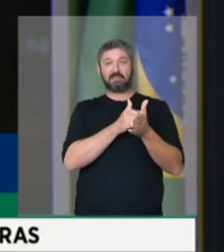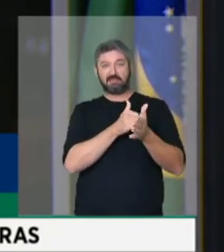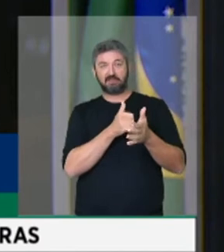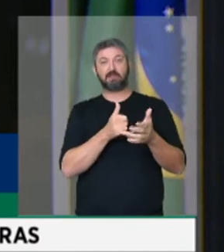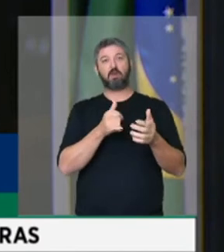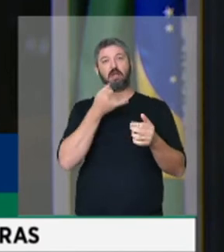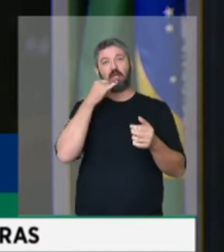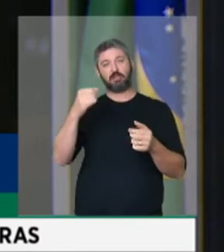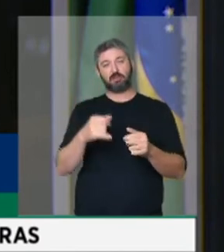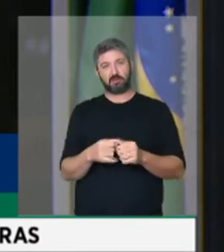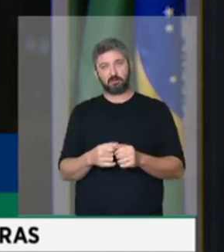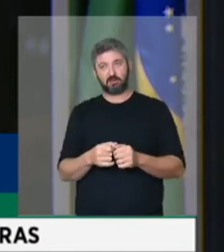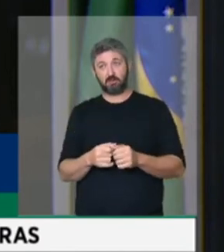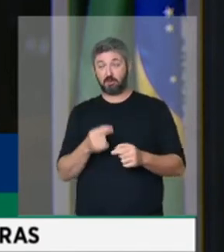ENERGIA COMO UM TODO. ESTAMOS